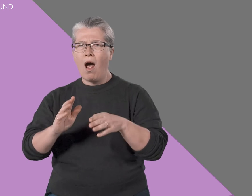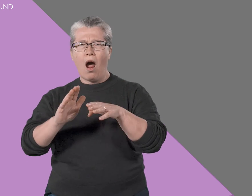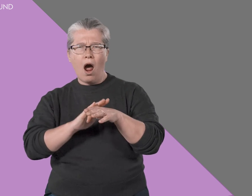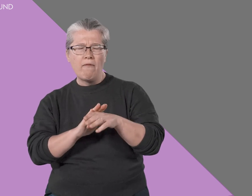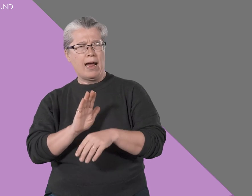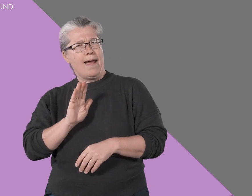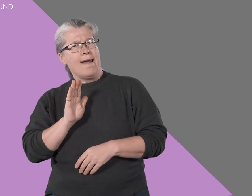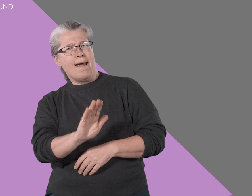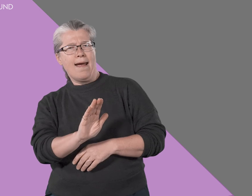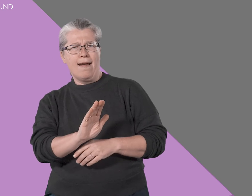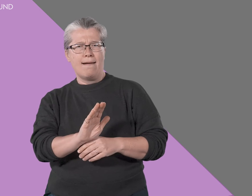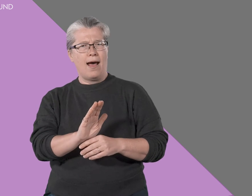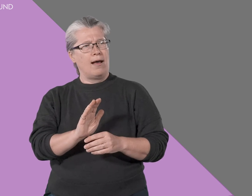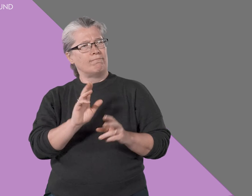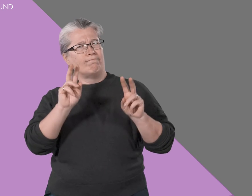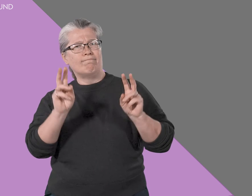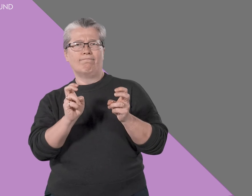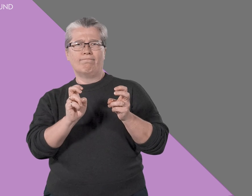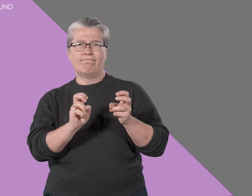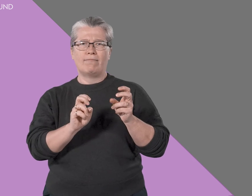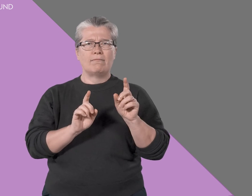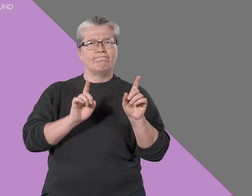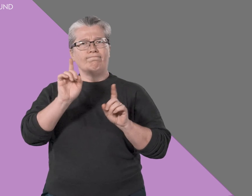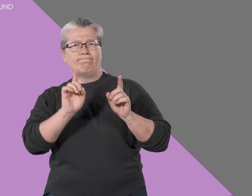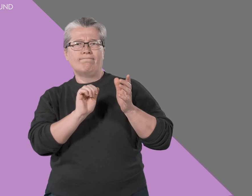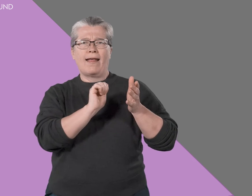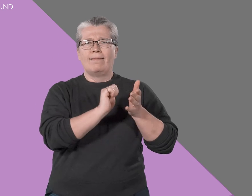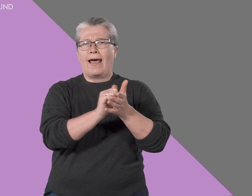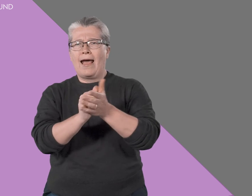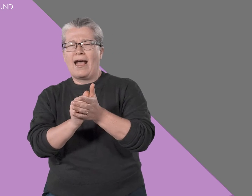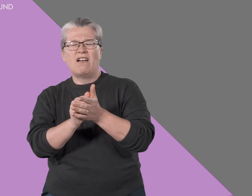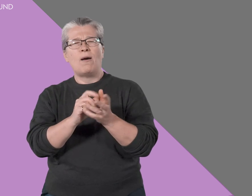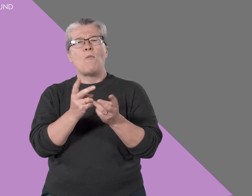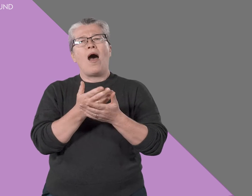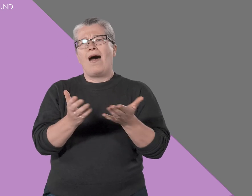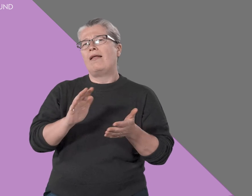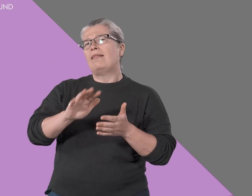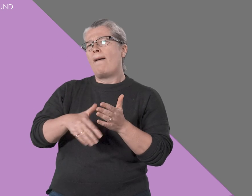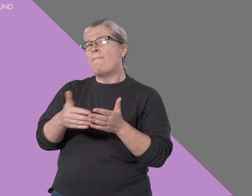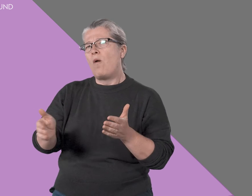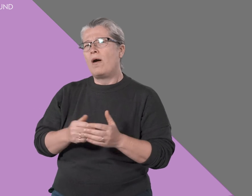”egna tecken” i baletten, som alltså inte är teckenspråk.